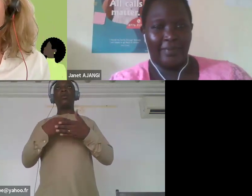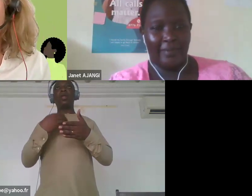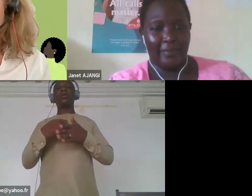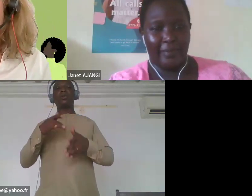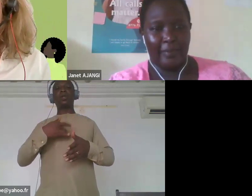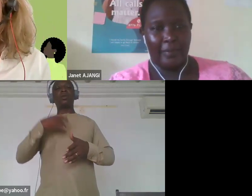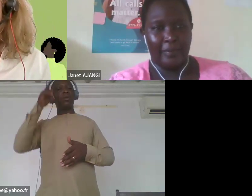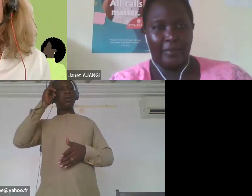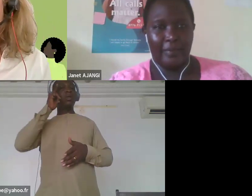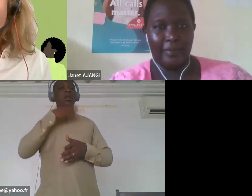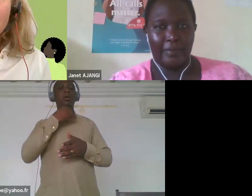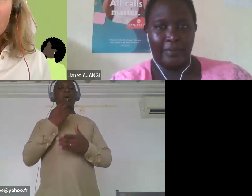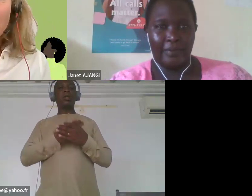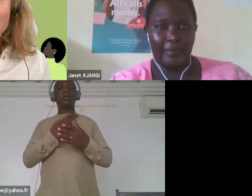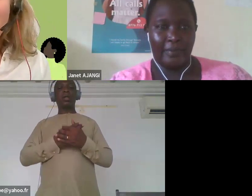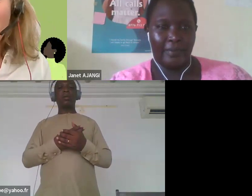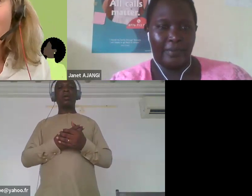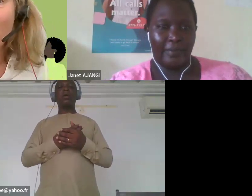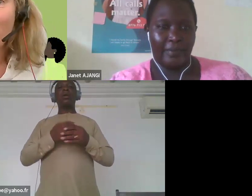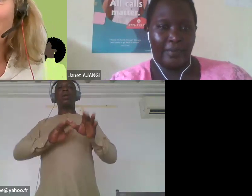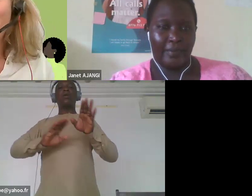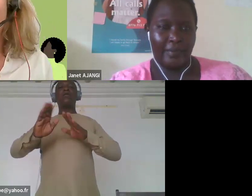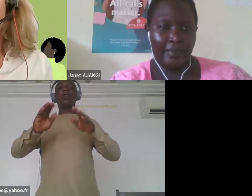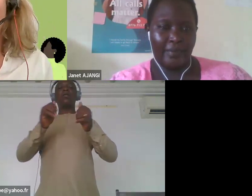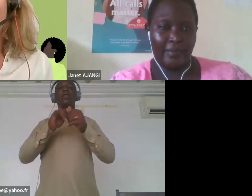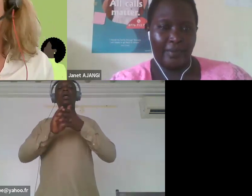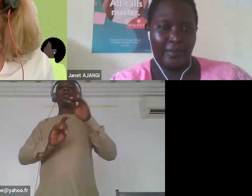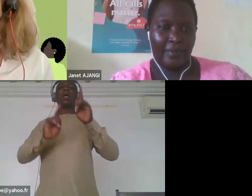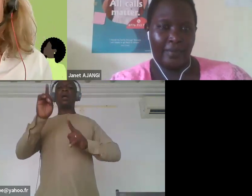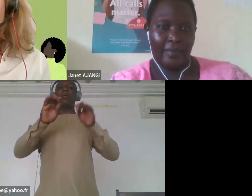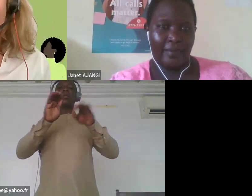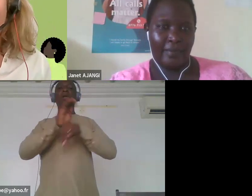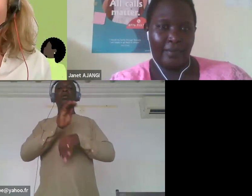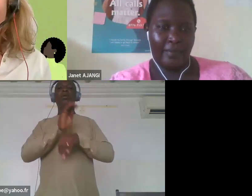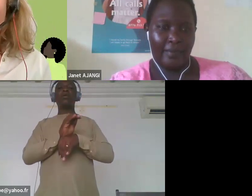handicap et en fait assez rarement mis en œuvre au niveau communautaire et au